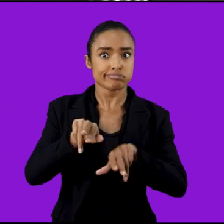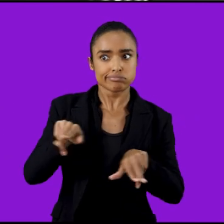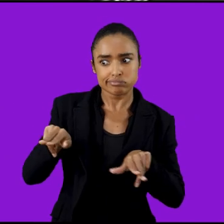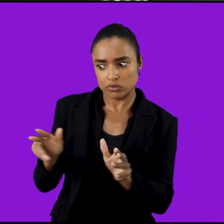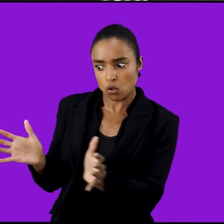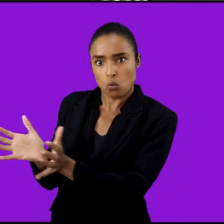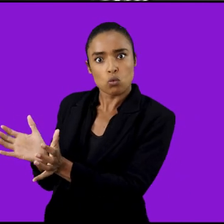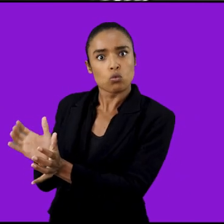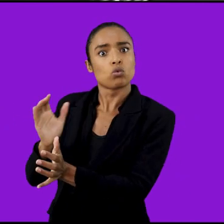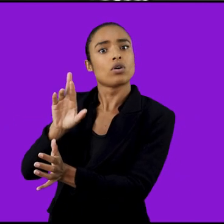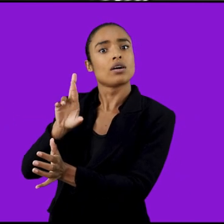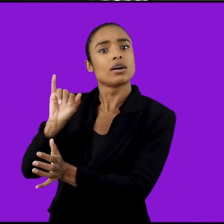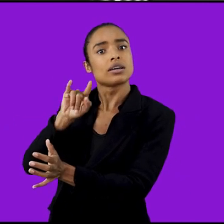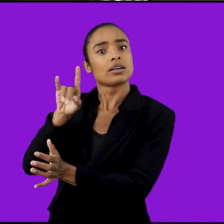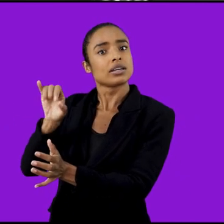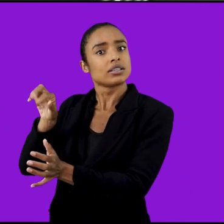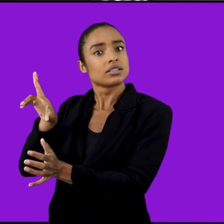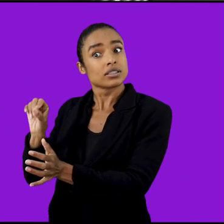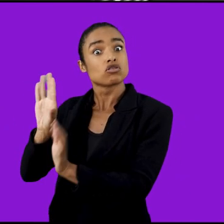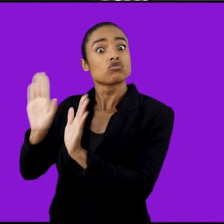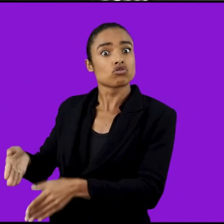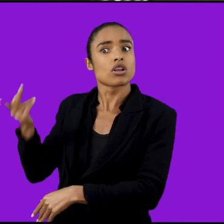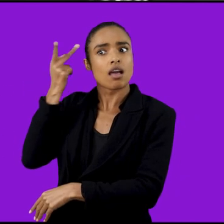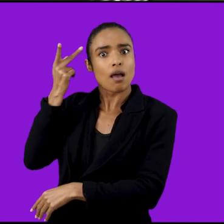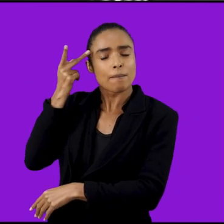dos raizeiros continua viva no coração de São Paulo ali na zona cerealista, viu? Os